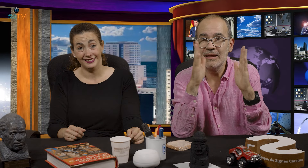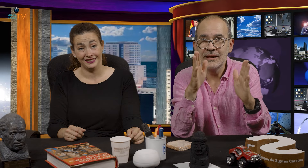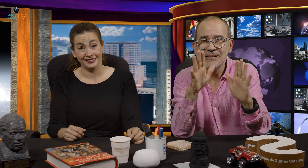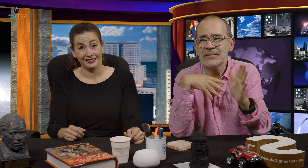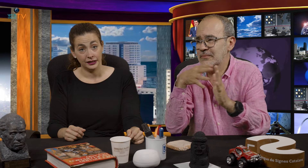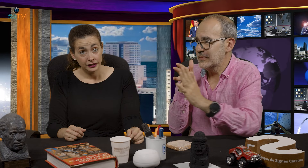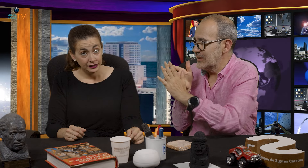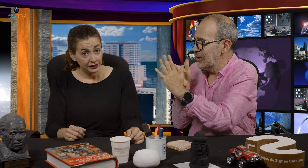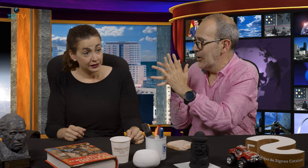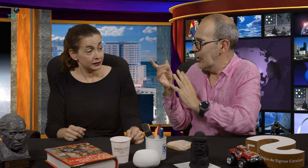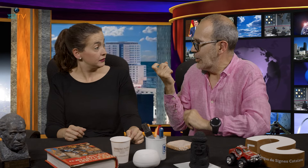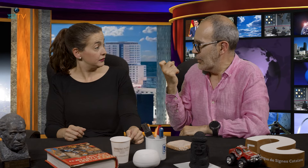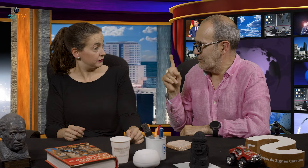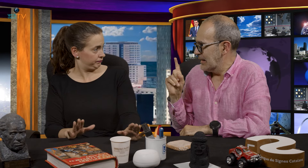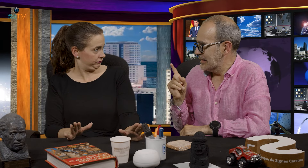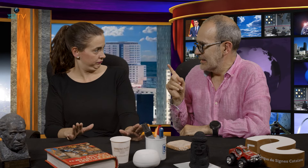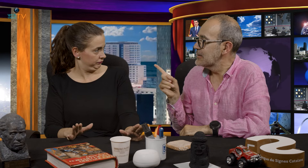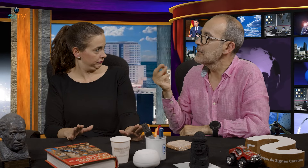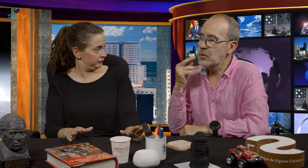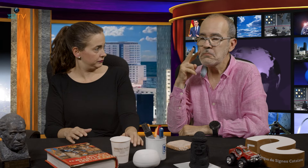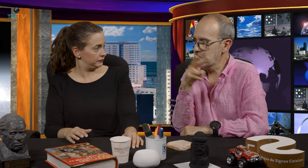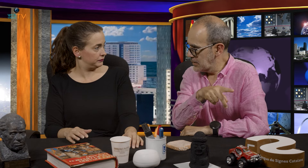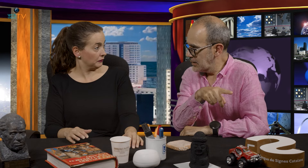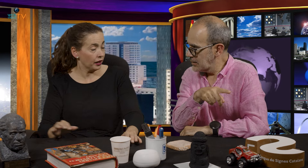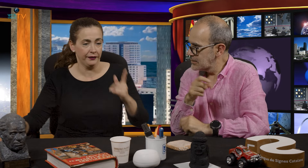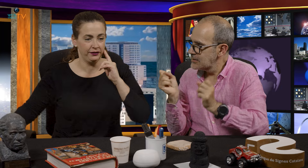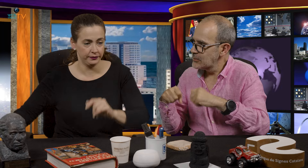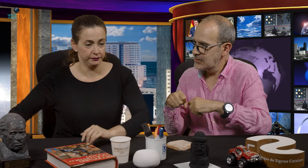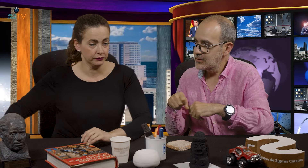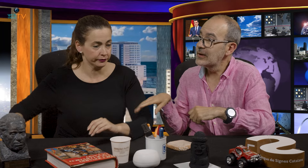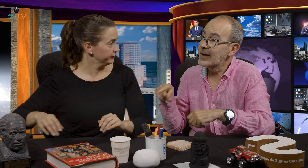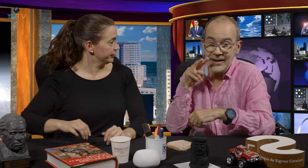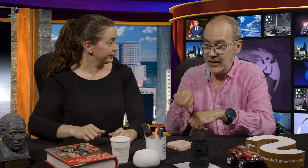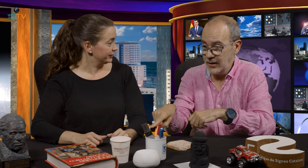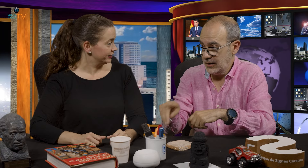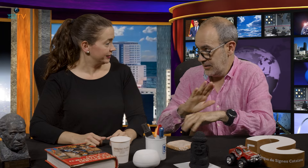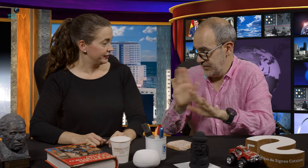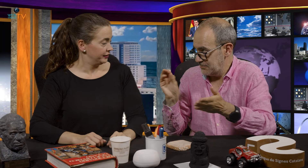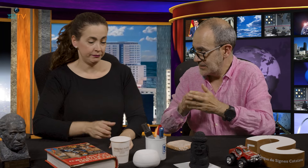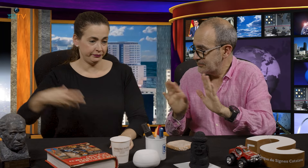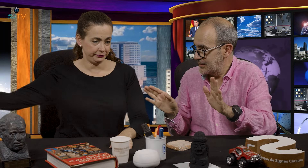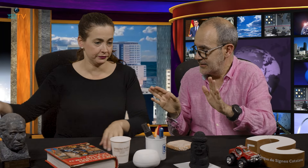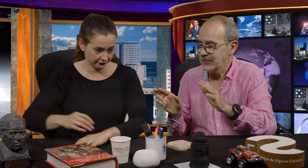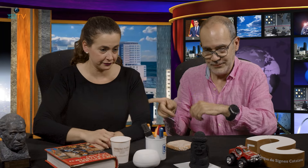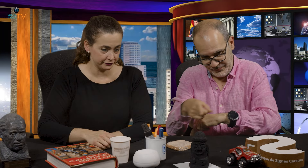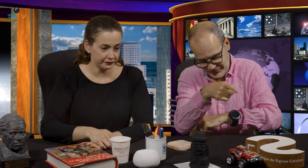No hace falta que te lo explique, mejor míralo. A ver Vale, pero este vaso ya nunca más. -Lo tiraré